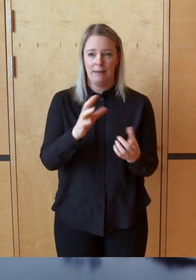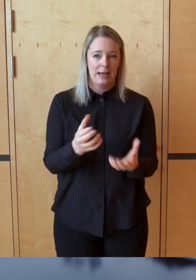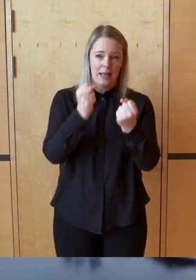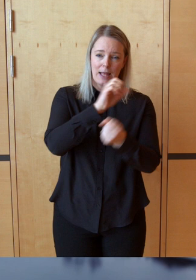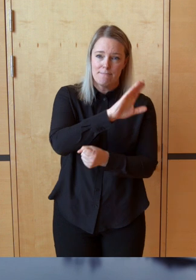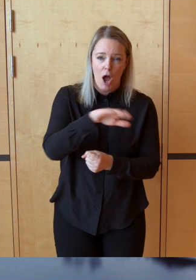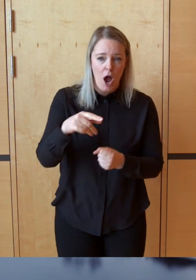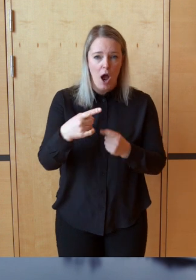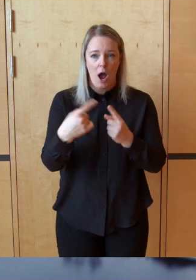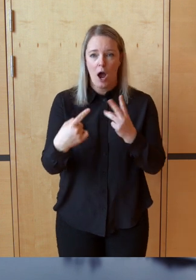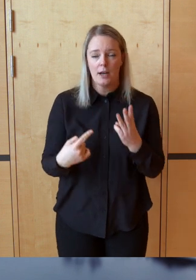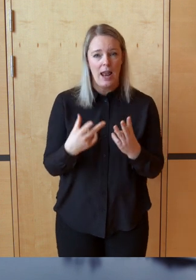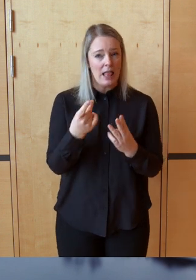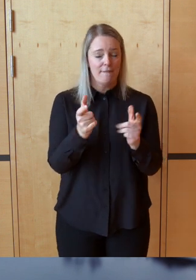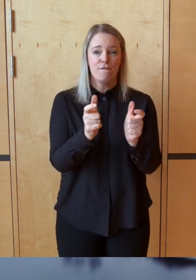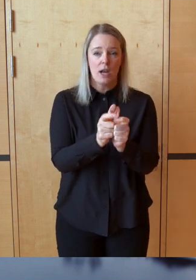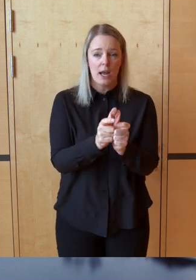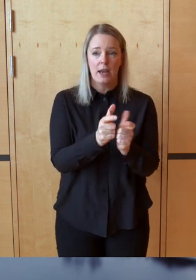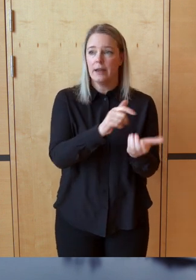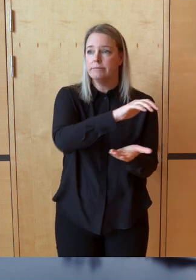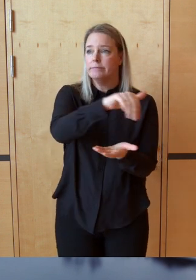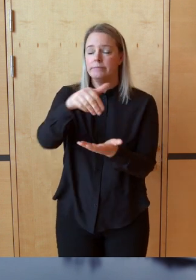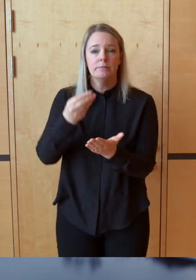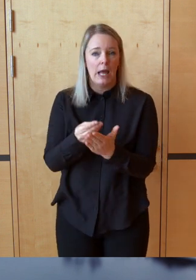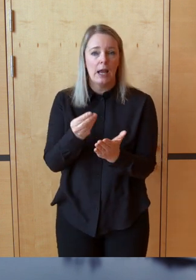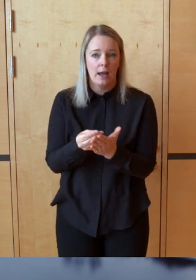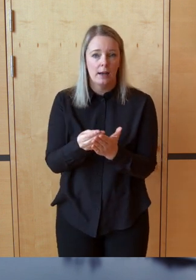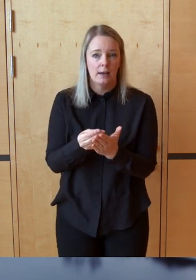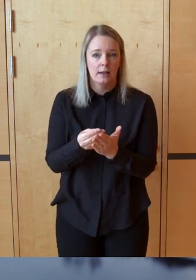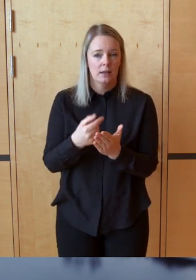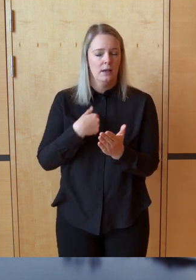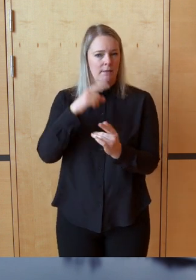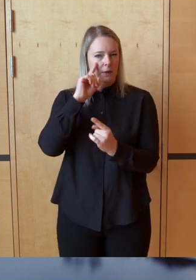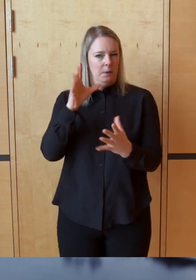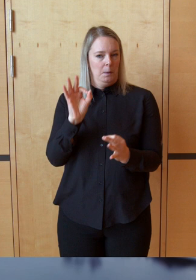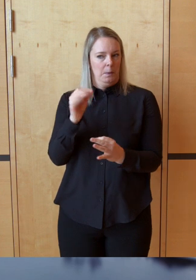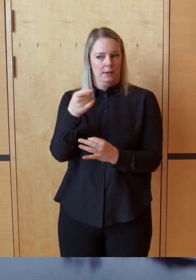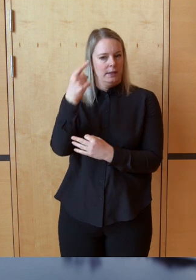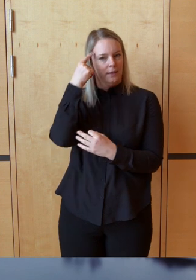Någon annan förening som möter som in pengar så att jag förstår inte riktigt hur du tänker där